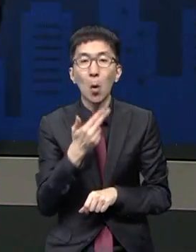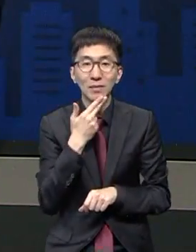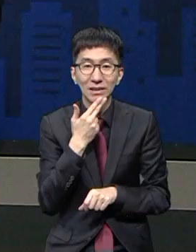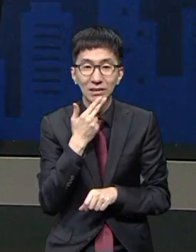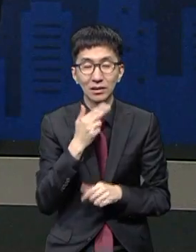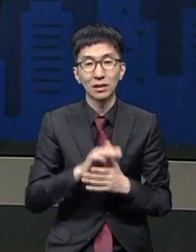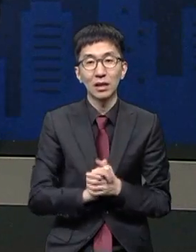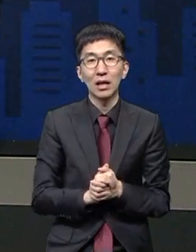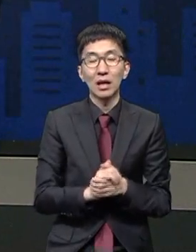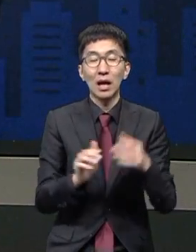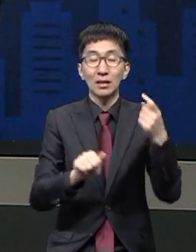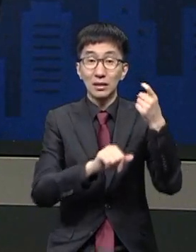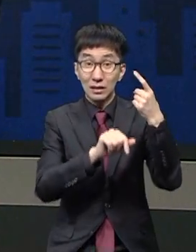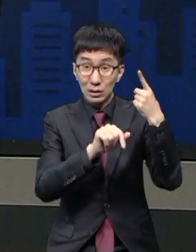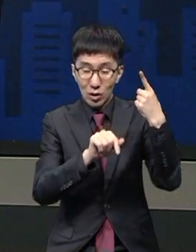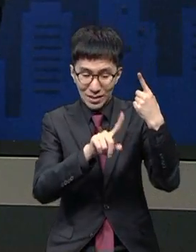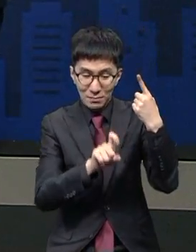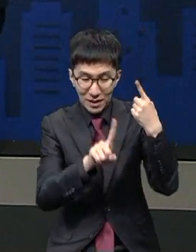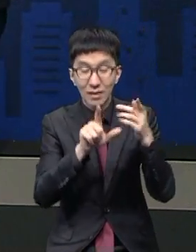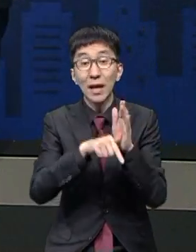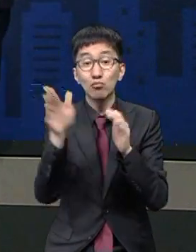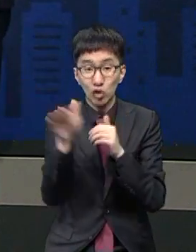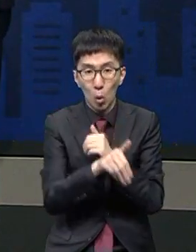있고요. 새로 신청하는 5만 명은 심사를 통과하면